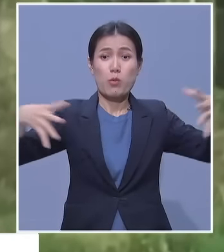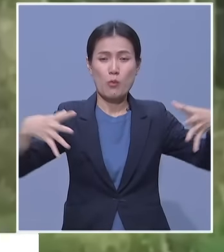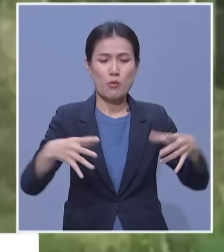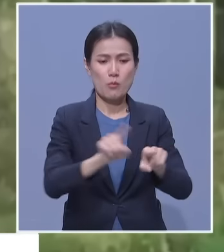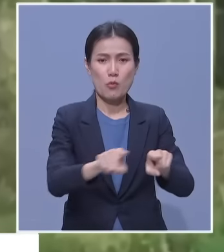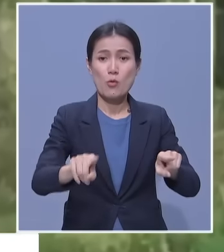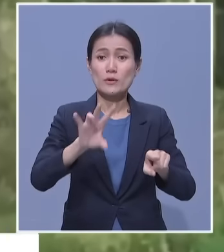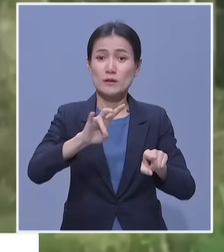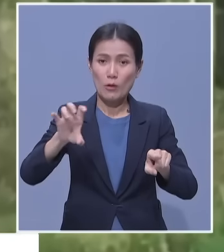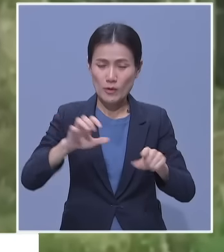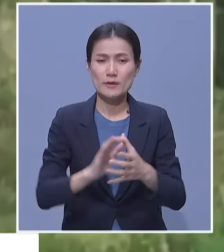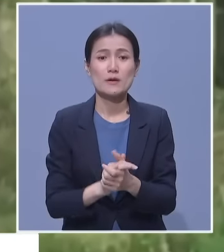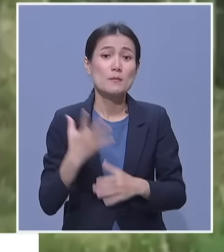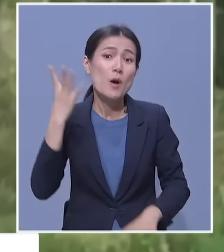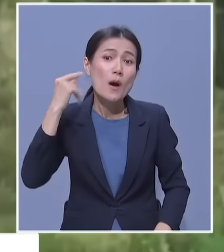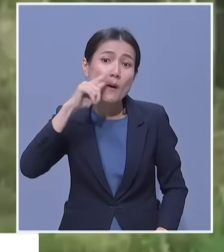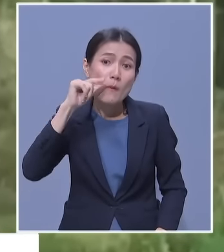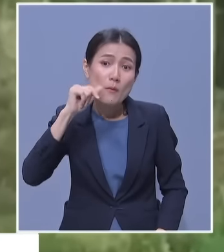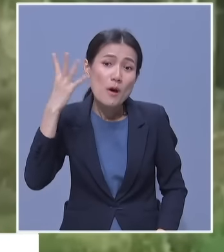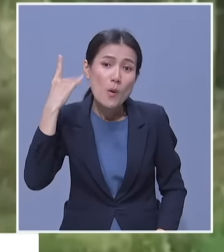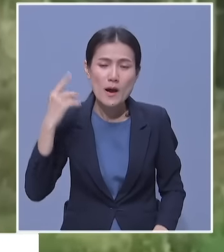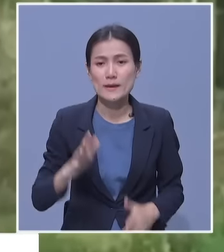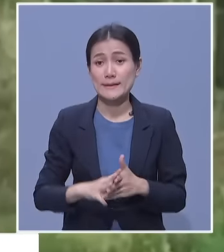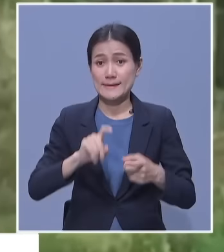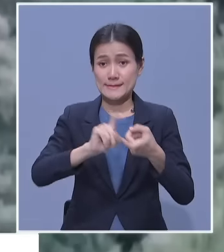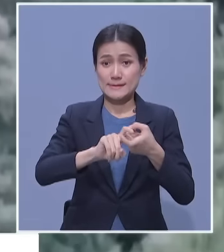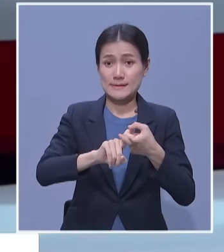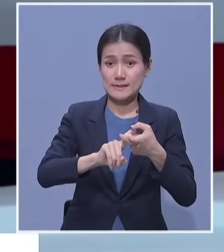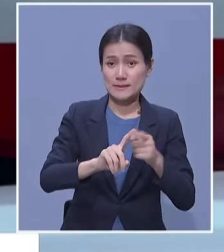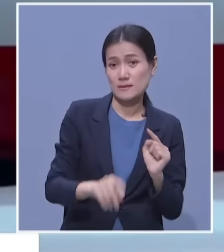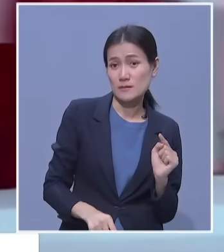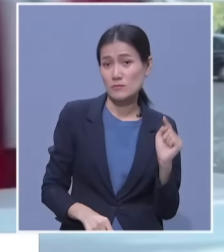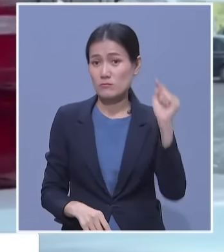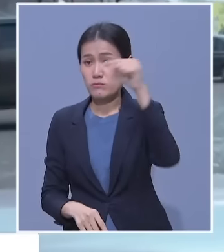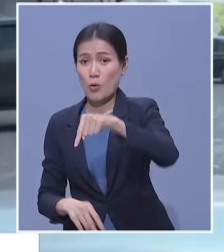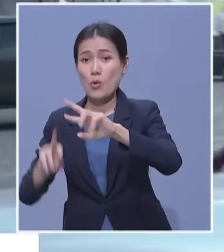ยูเครนเมื่อวานนี้กระสุนปืนใหญ่ของกองทัพ รัสเซียตกใส่ซุปเปอร์มาร์เก็ตแห่งหนึ่งใน